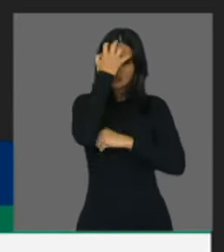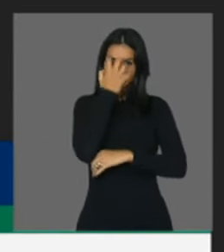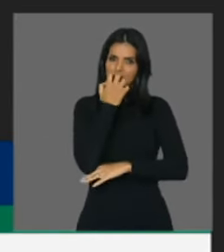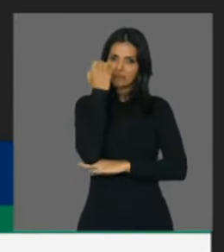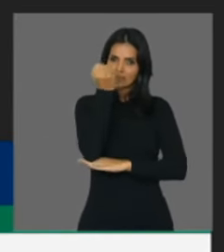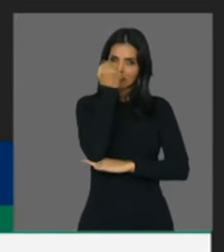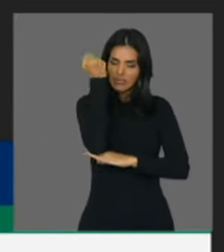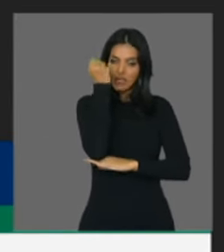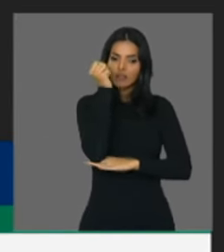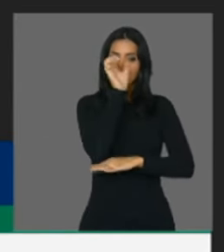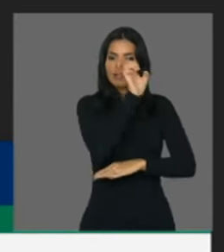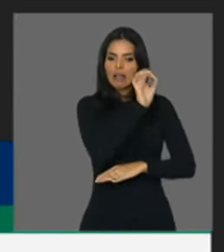REGRA REGRA, CADA ESTADO TEM A SUA REGRA, O GOVERNO FEDERAL